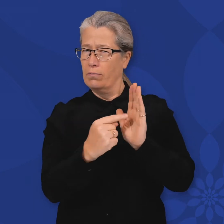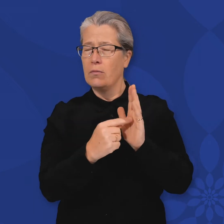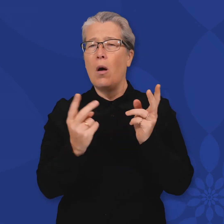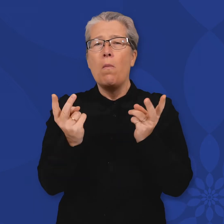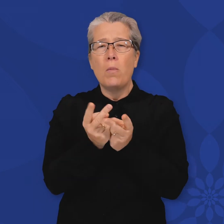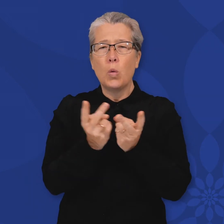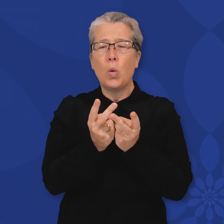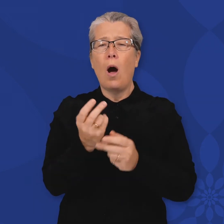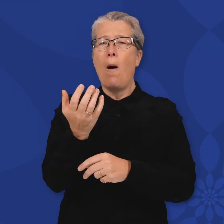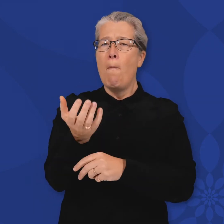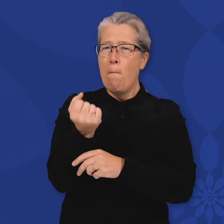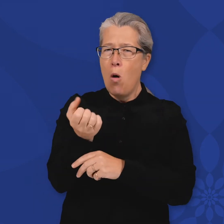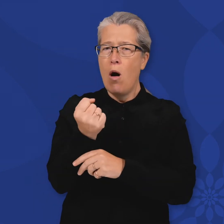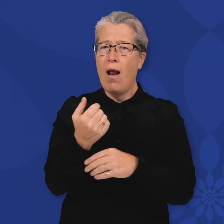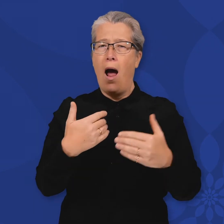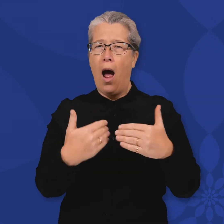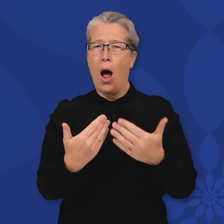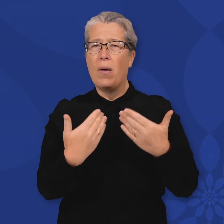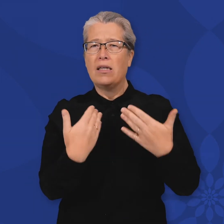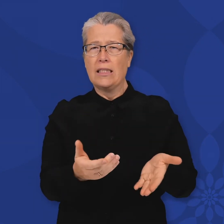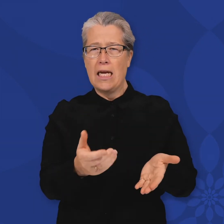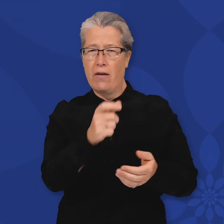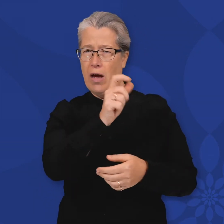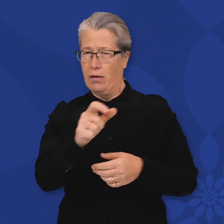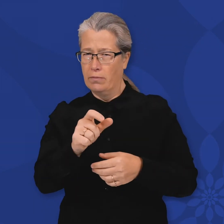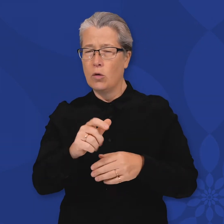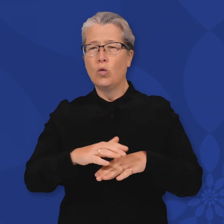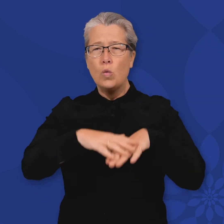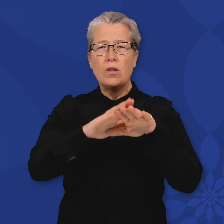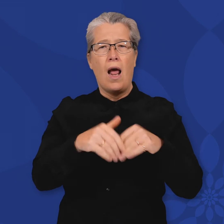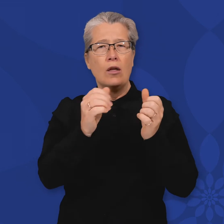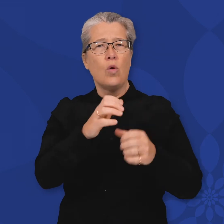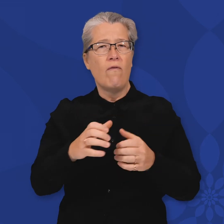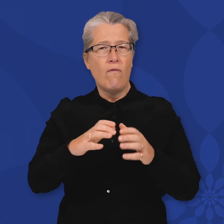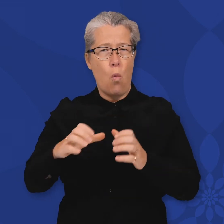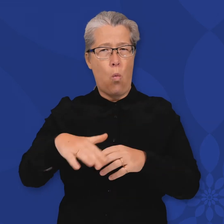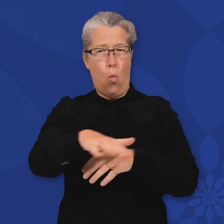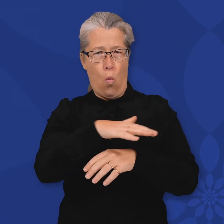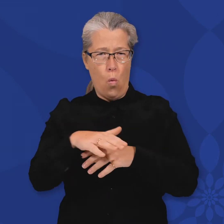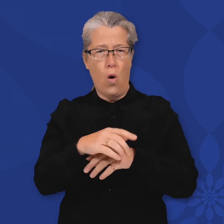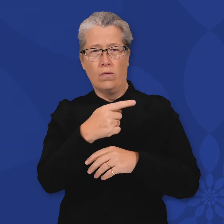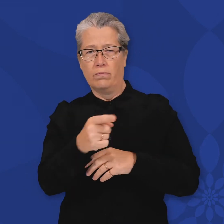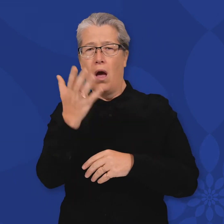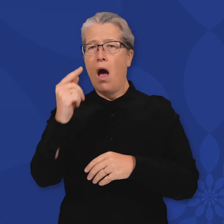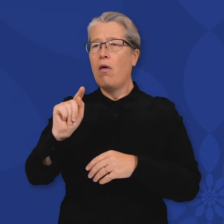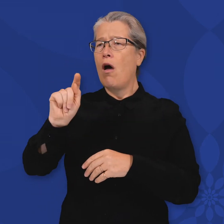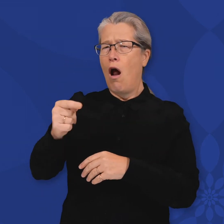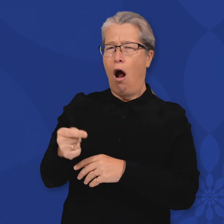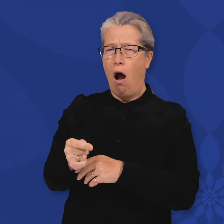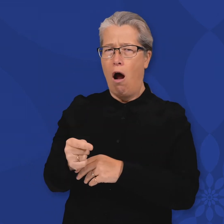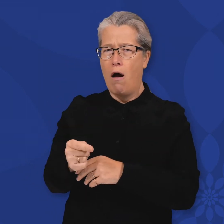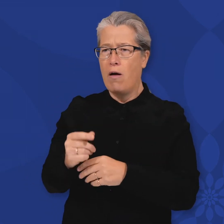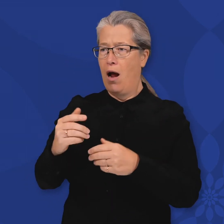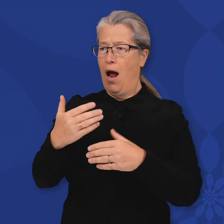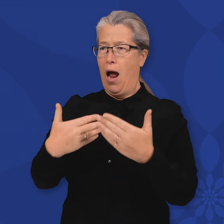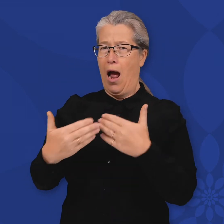det möjligt att kräva att arbetsgivarna inom social- och hälsovården ska se till att -